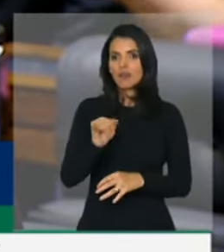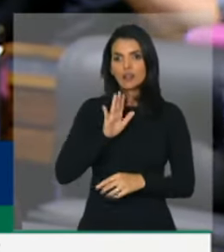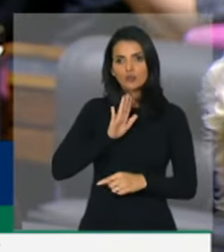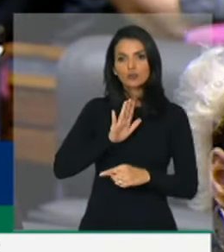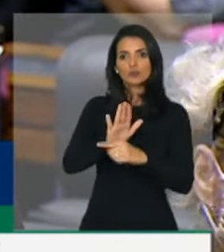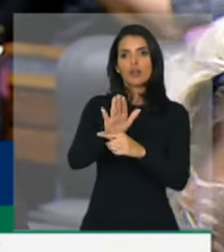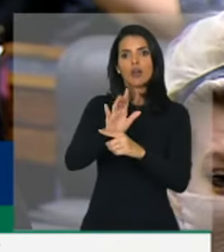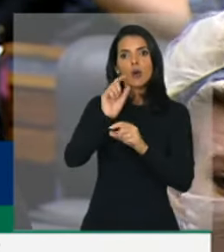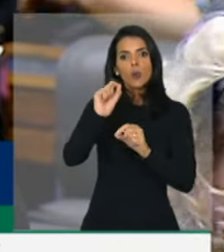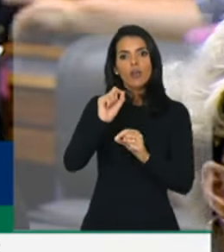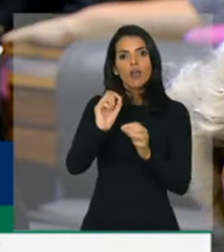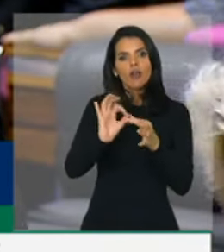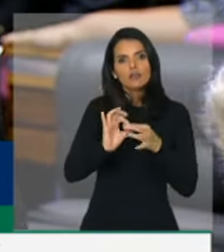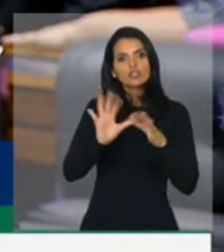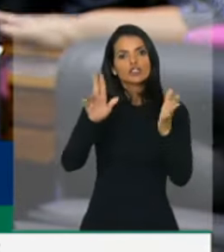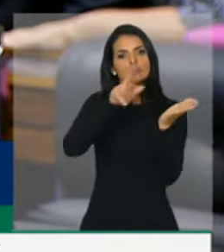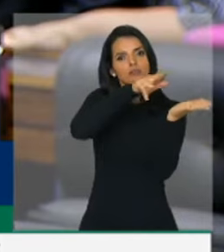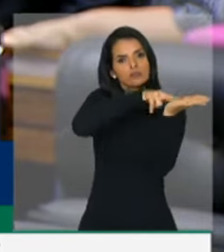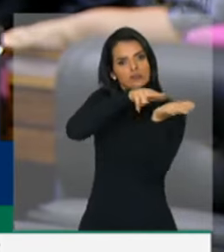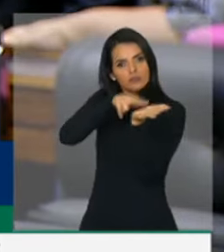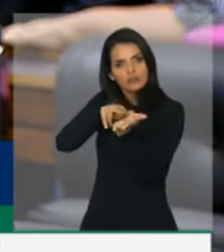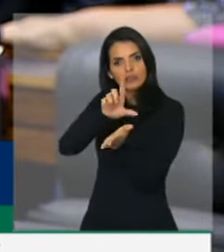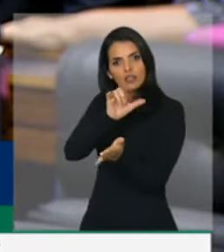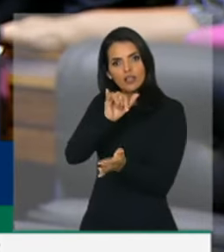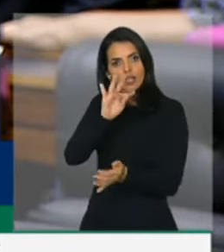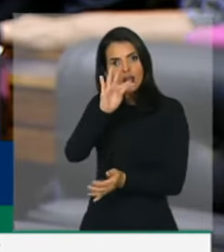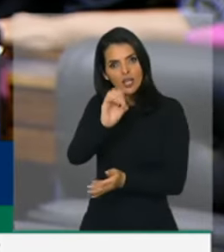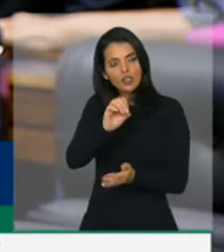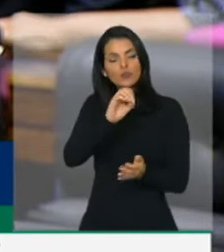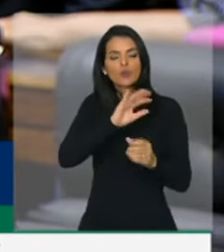LEITOS PARA O COVID, E NÃO TENHO DÚVIDAS QUE COM CERTEZA TODOS OS GESTORES DE SAÚDE